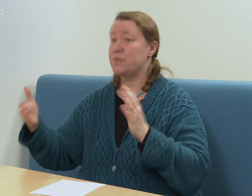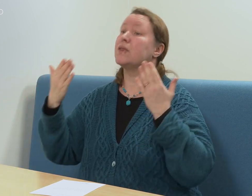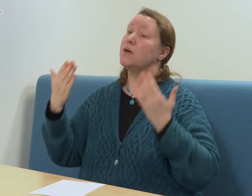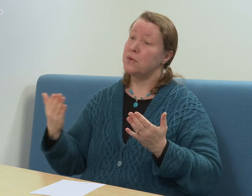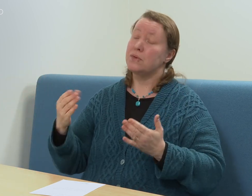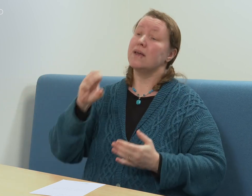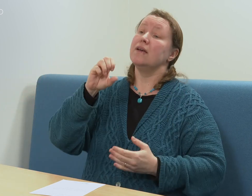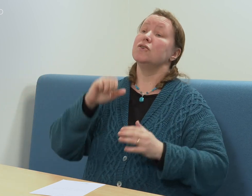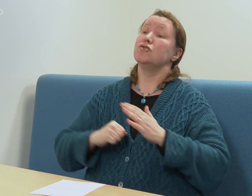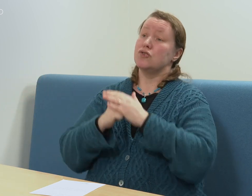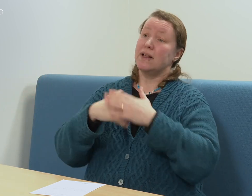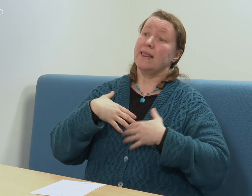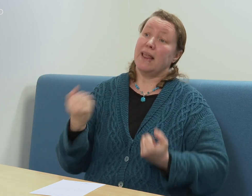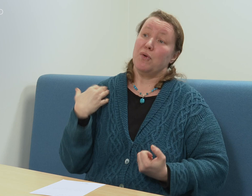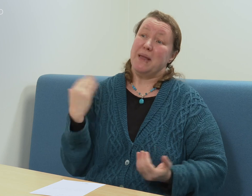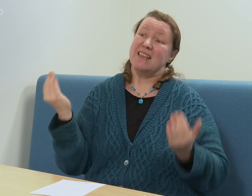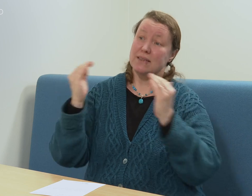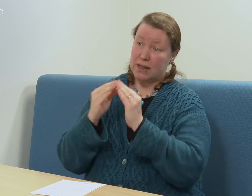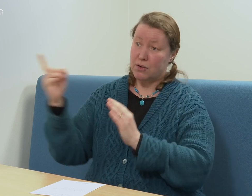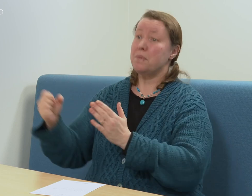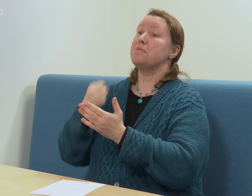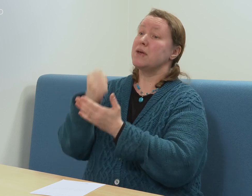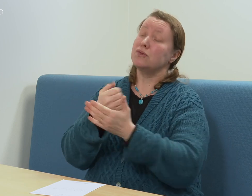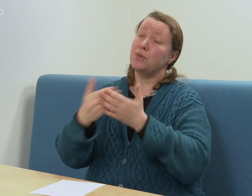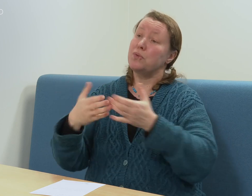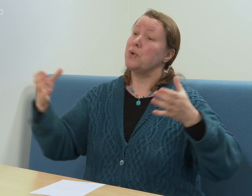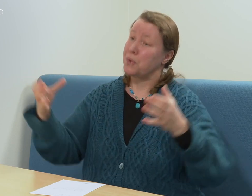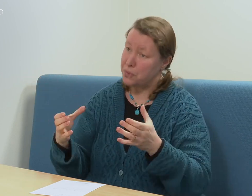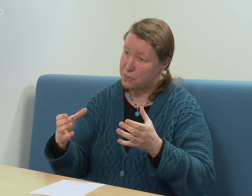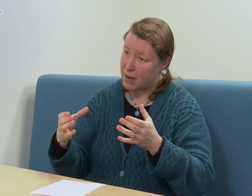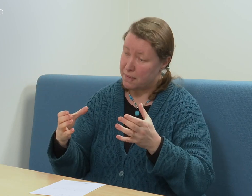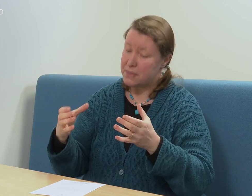Sosiaali- ja terveysministeriö on perustanut työryhmän, -